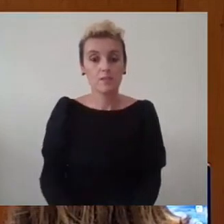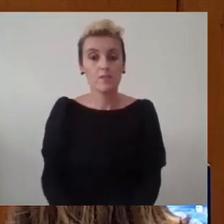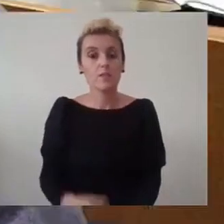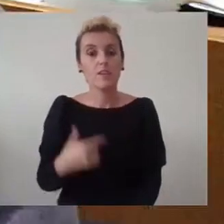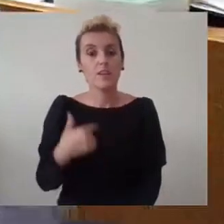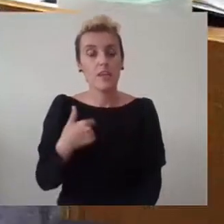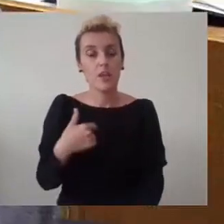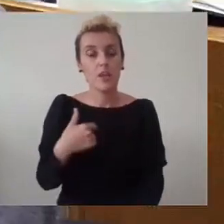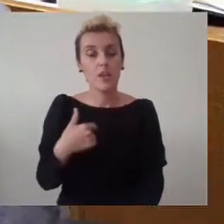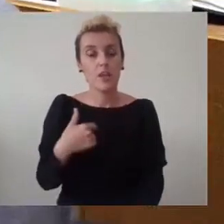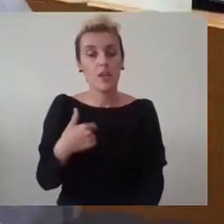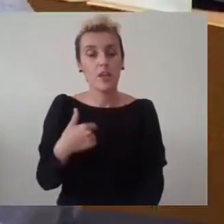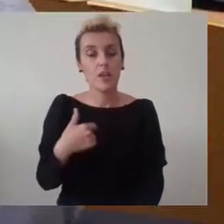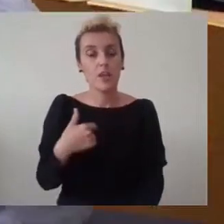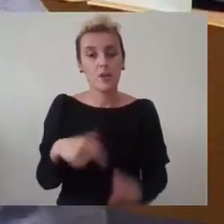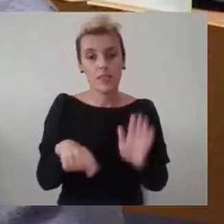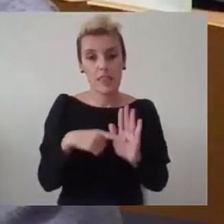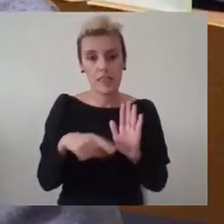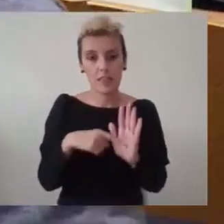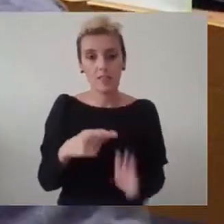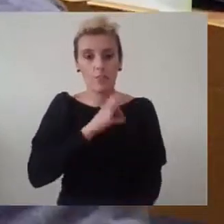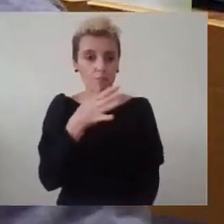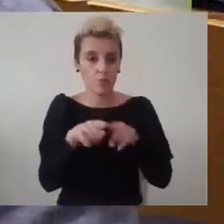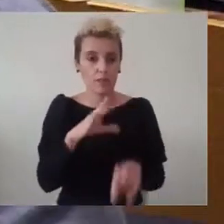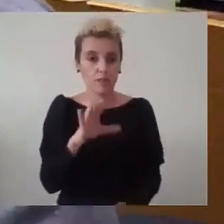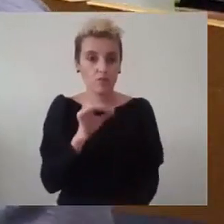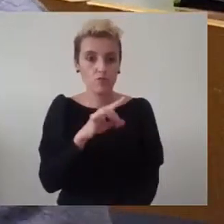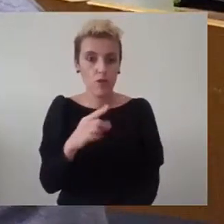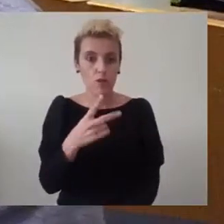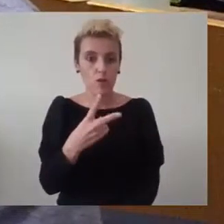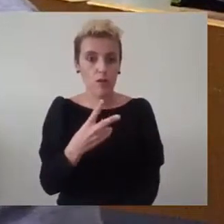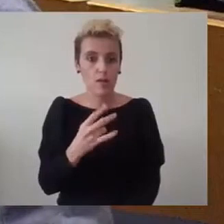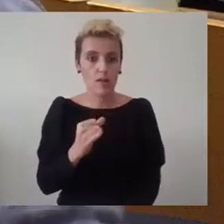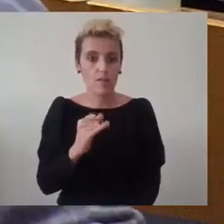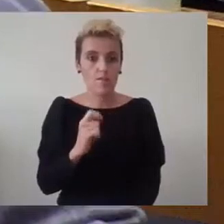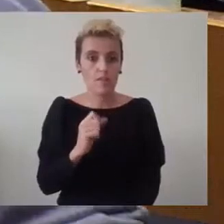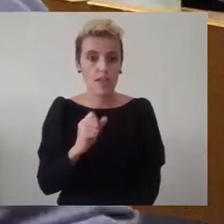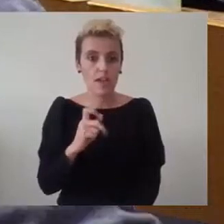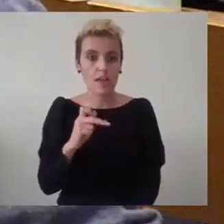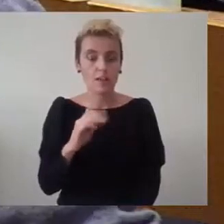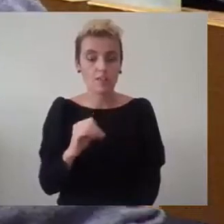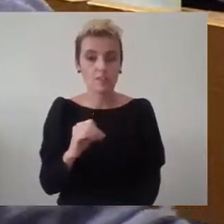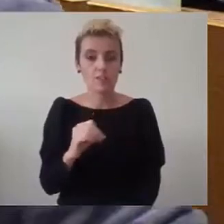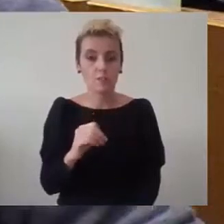João Viegas disse, mas provavelmente o maior defeito que eu mostro nesta Assembleia Municipal é cair